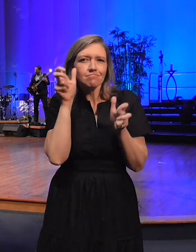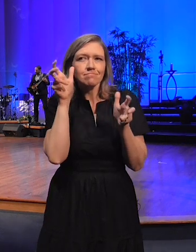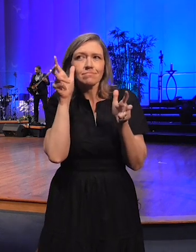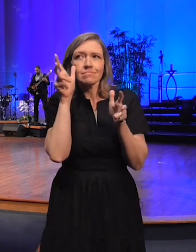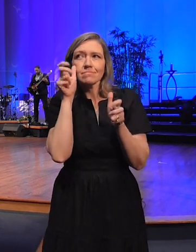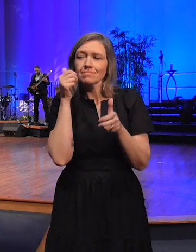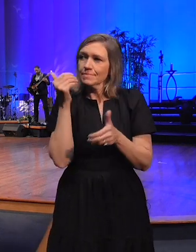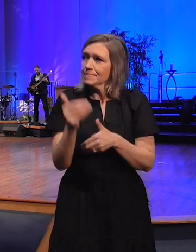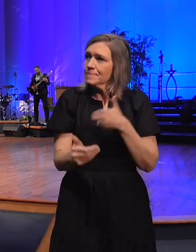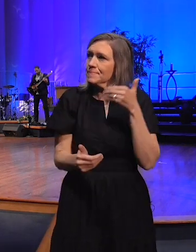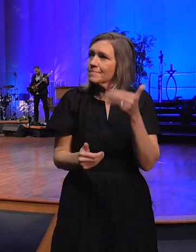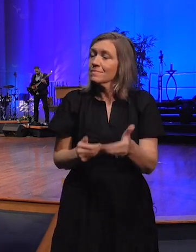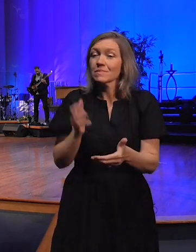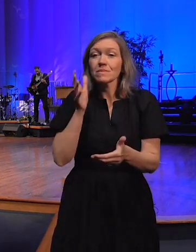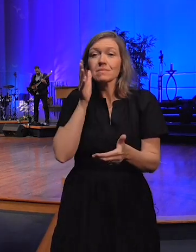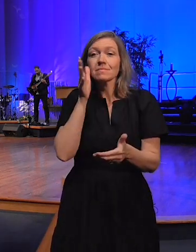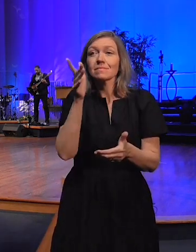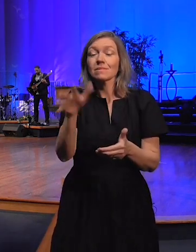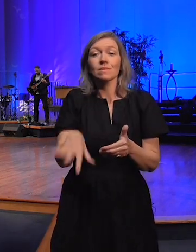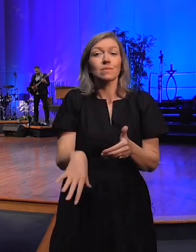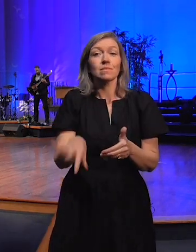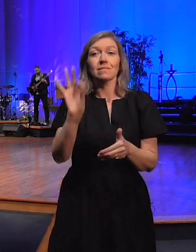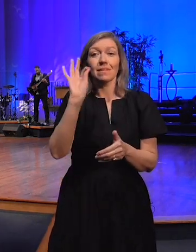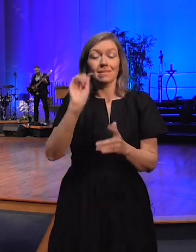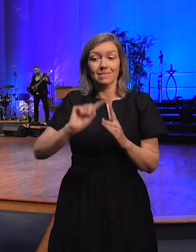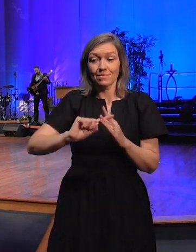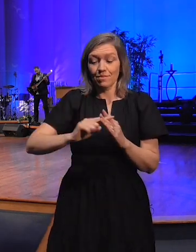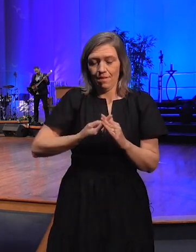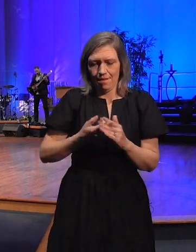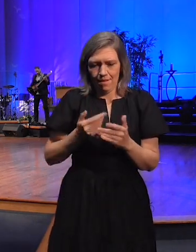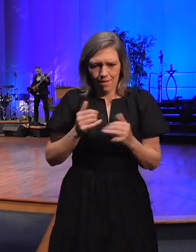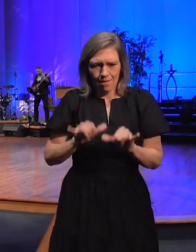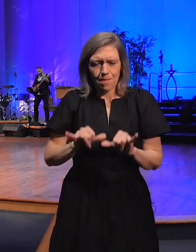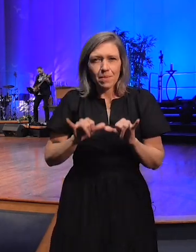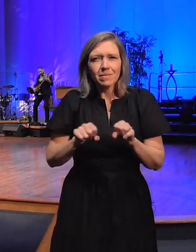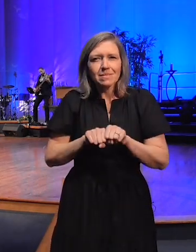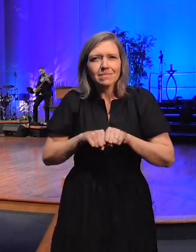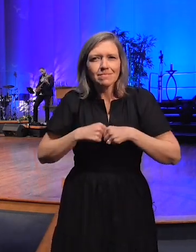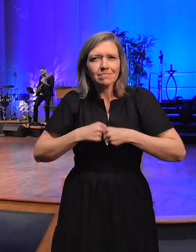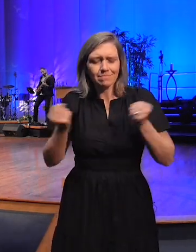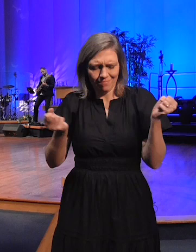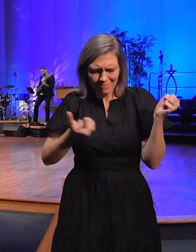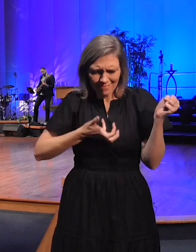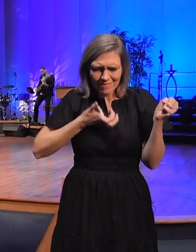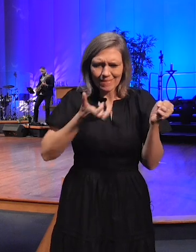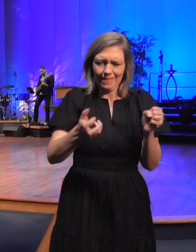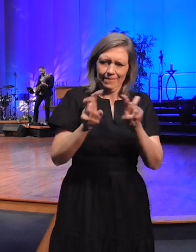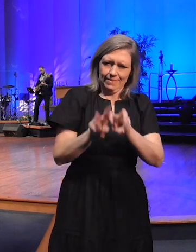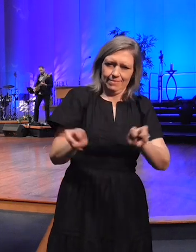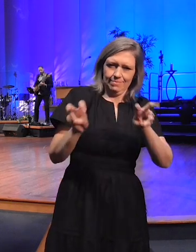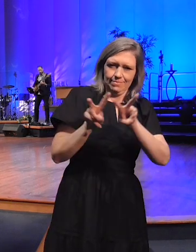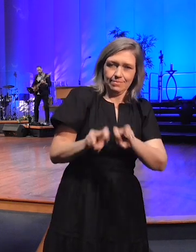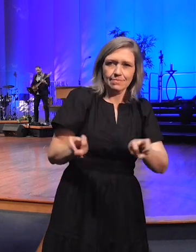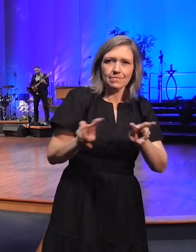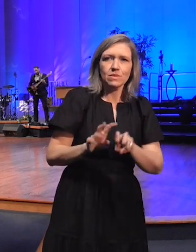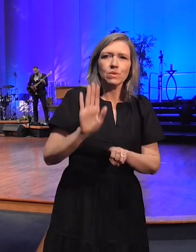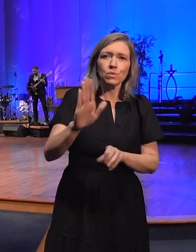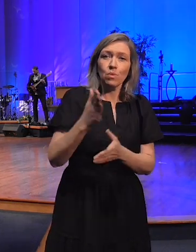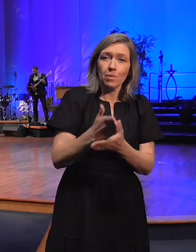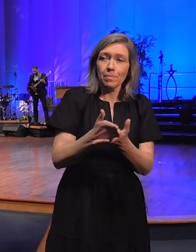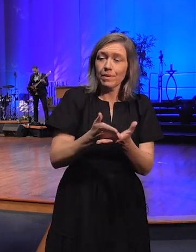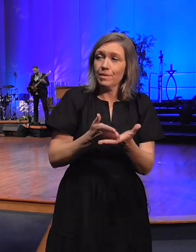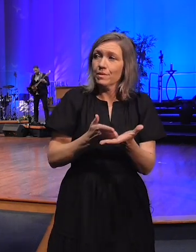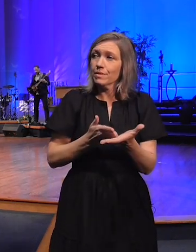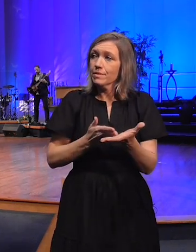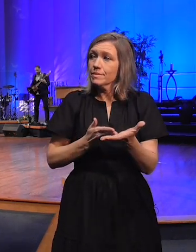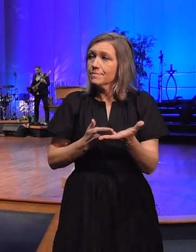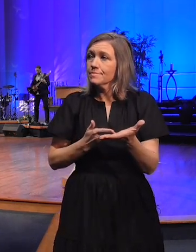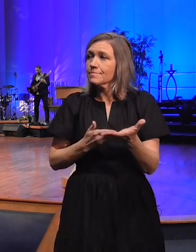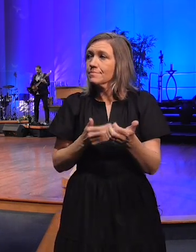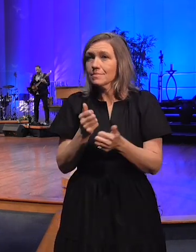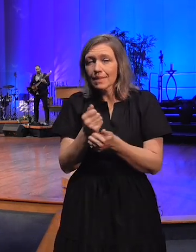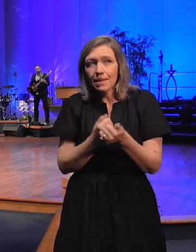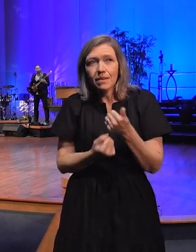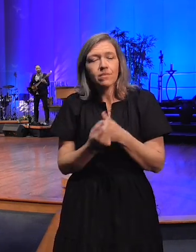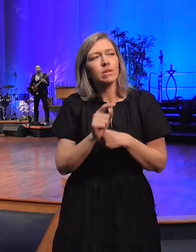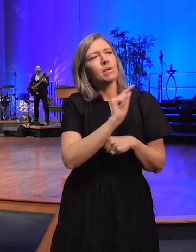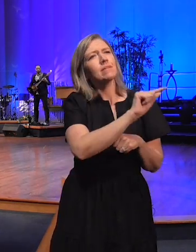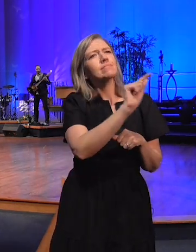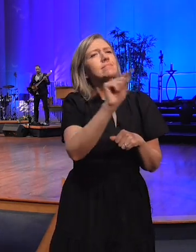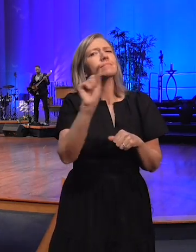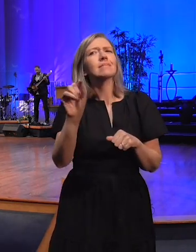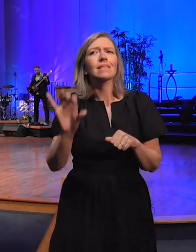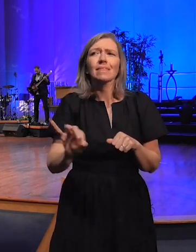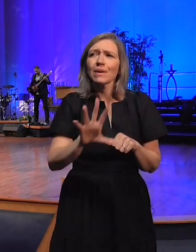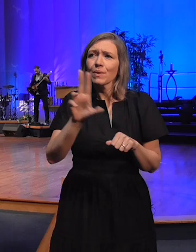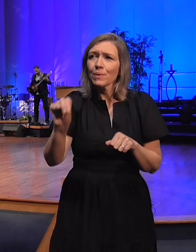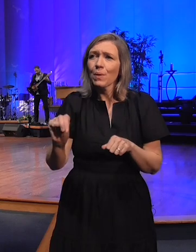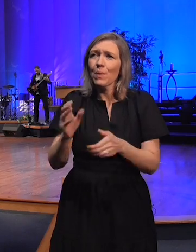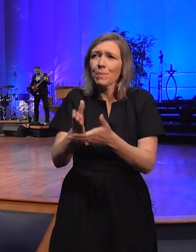y muy pronto comenzarás a descubrir tu parte. una paz y hay